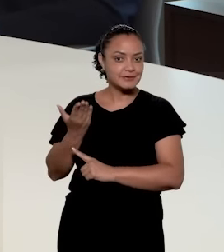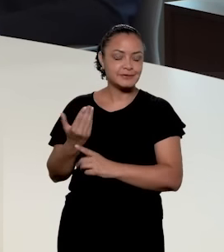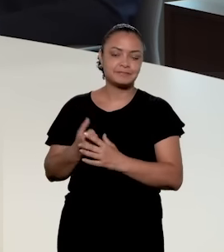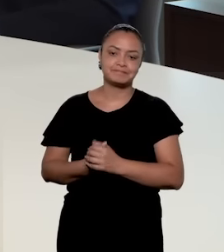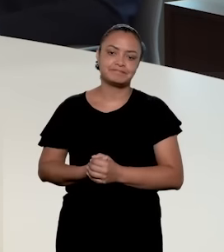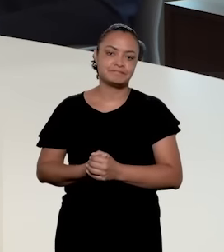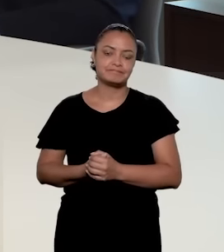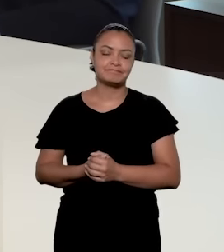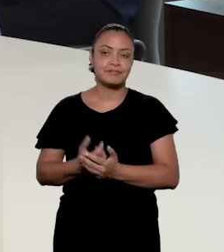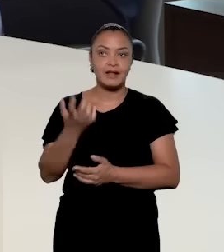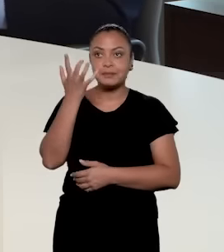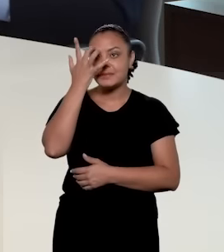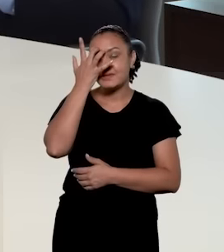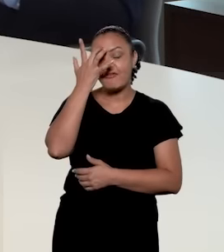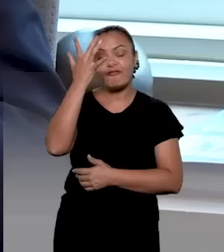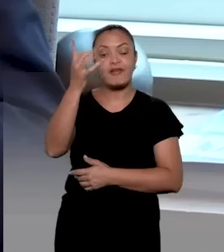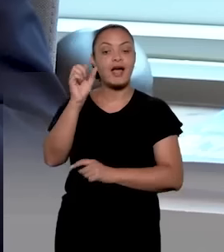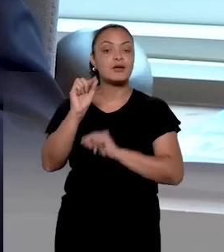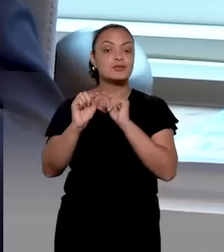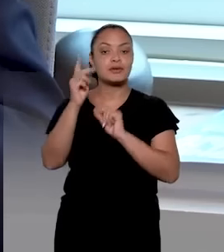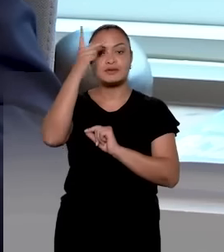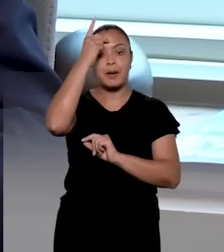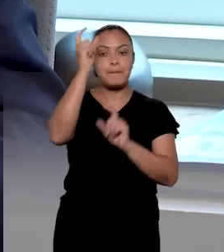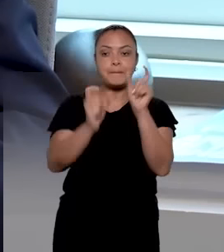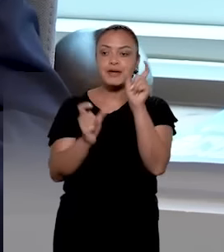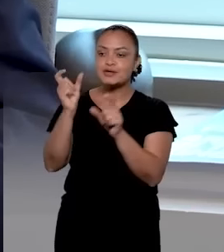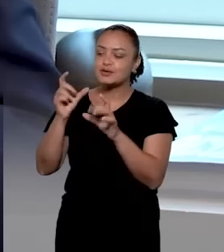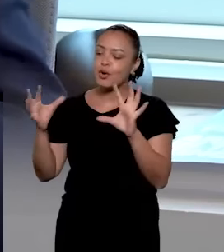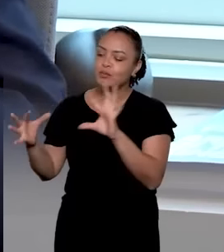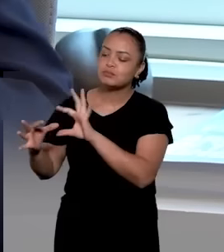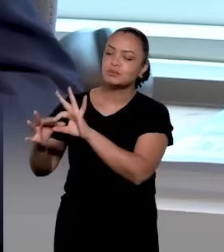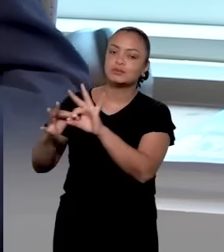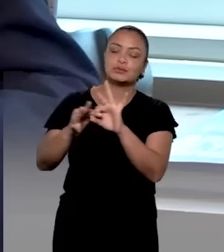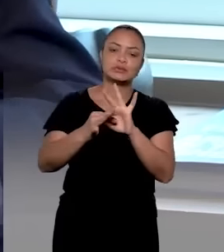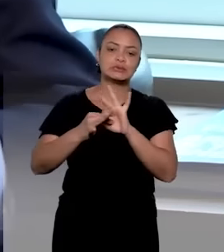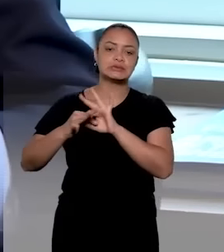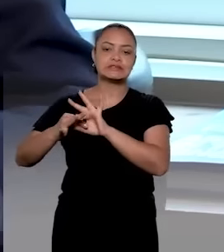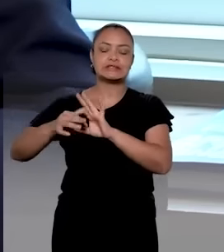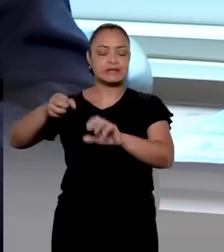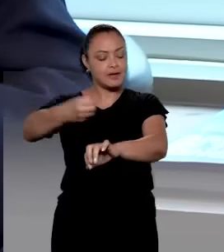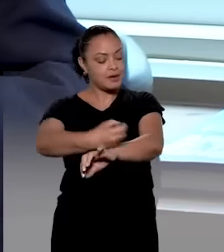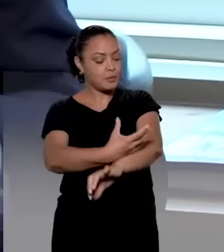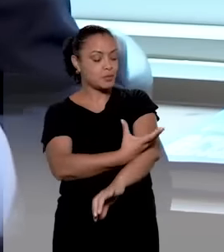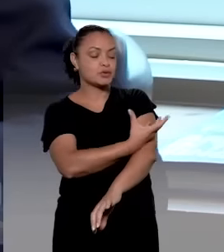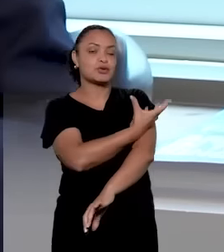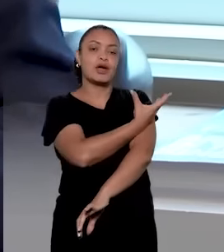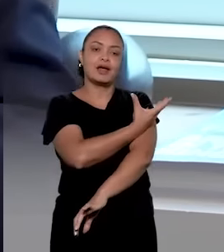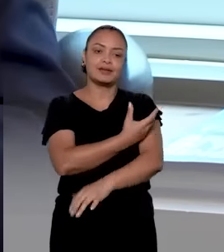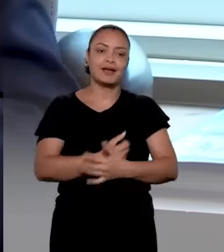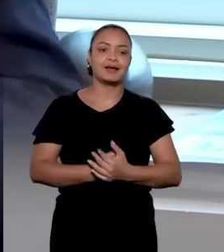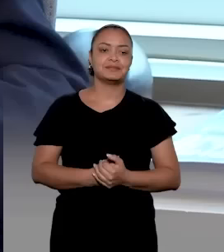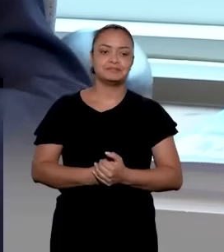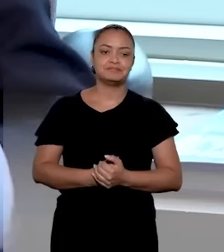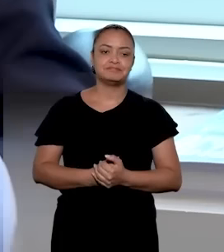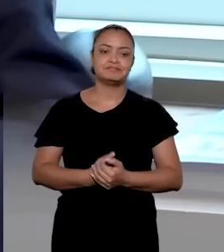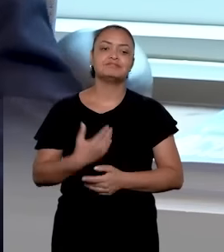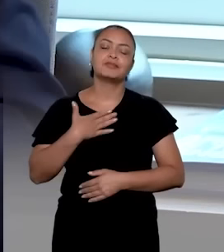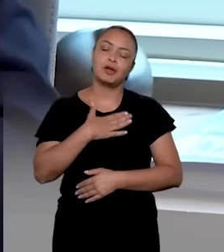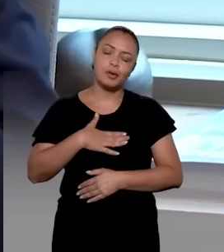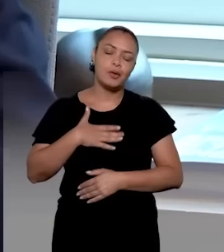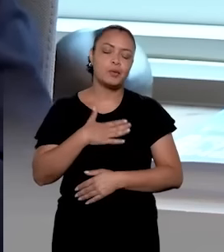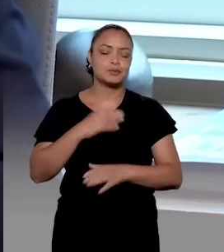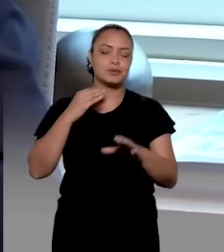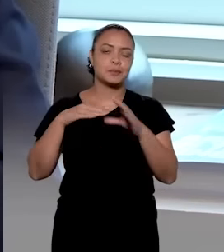a mais fácil de unir pessoas, de incorporar pessoas, de emocionar as pessoas, então eu